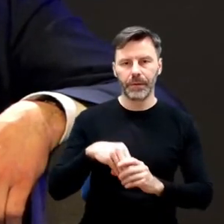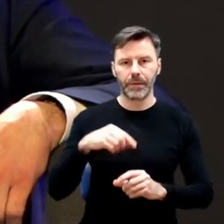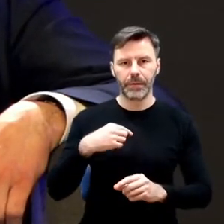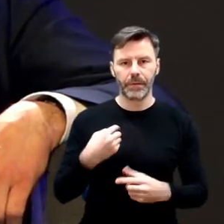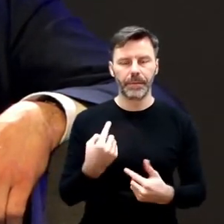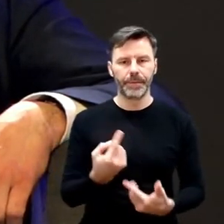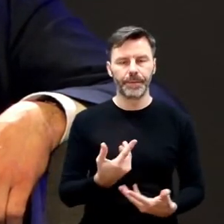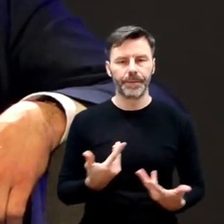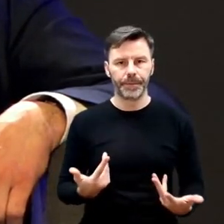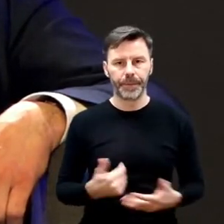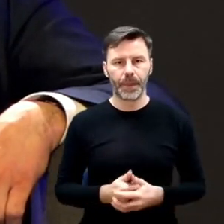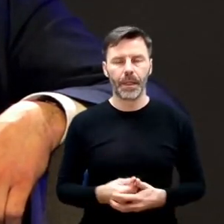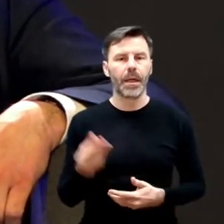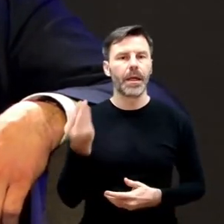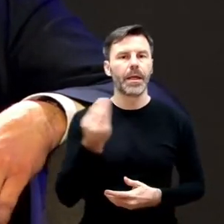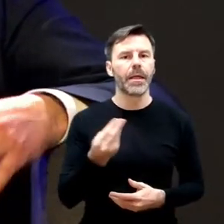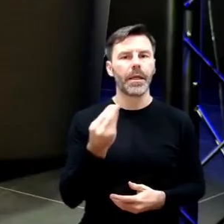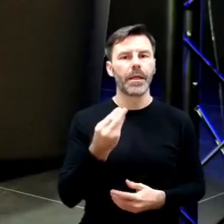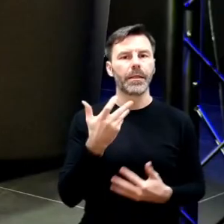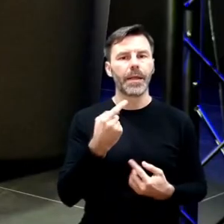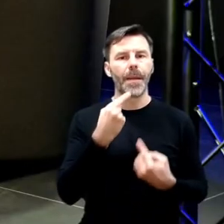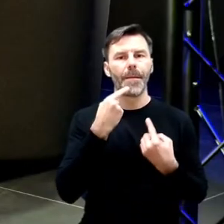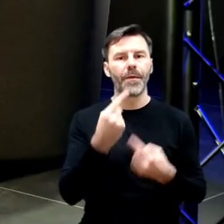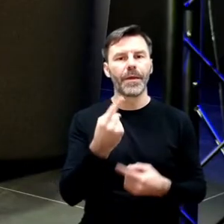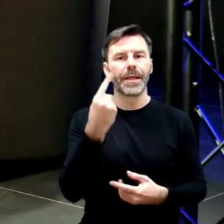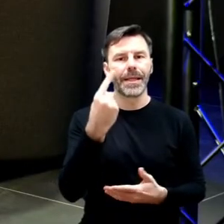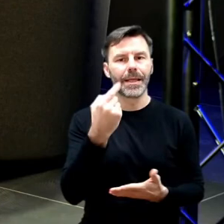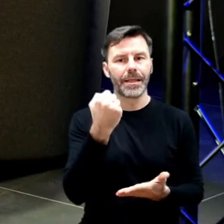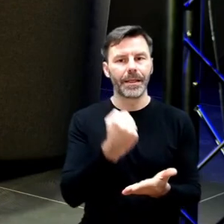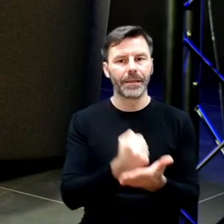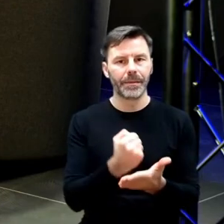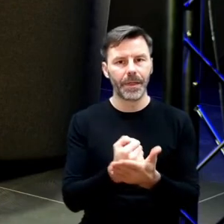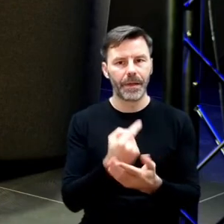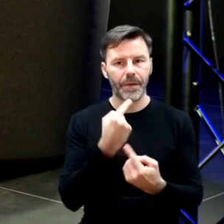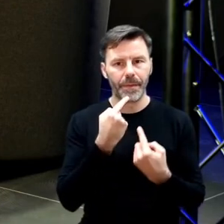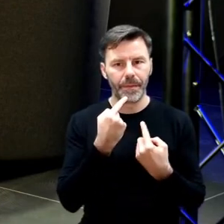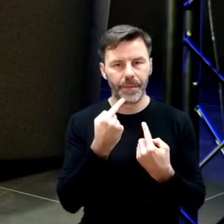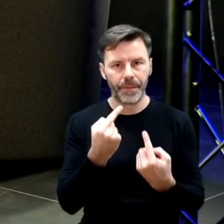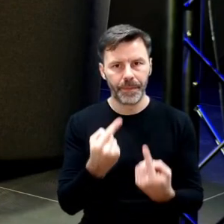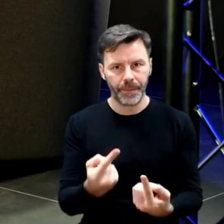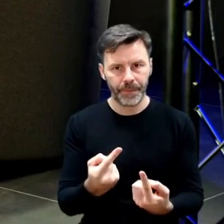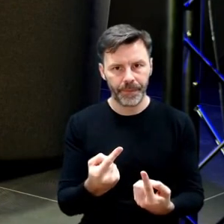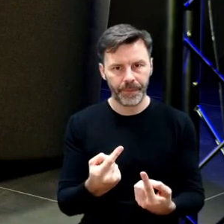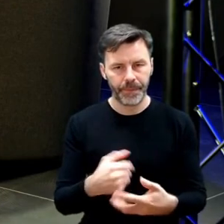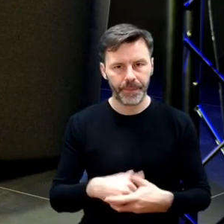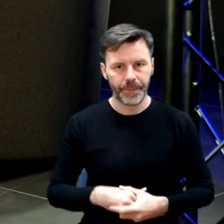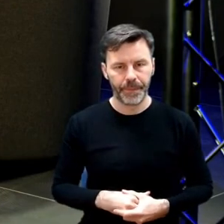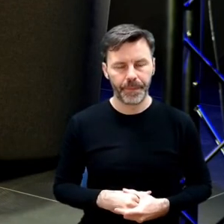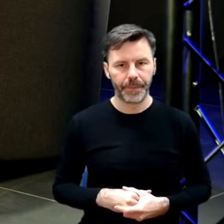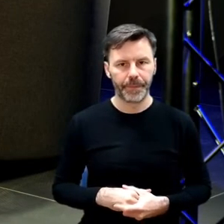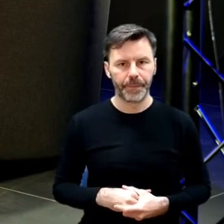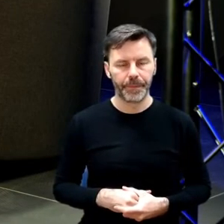Chcę jeszcze powiedzieć o jednej rzeczy, bo tutaj sporo było w naszej dyskusji kwestii